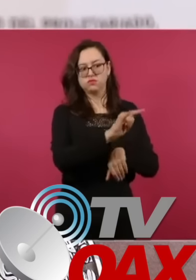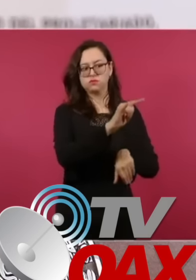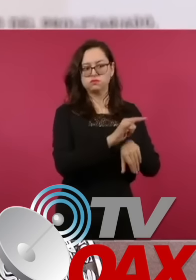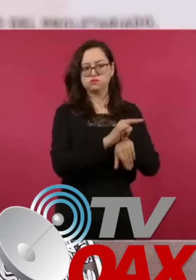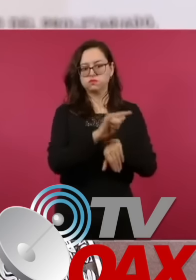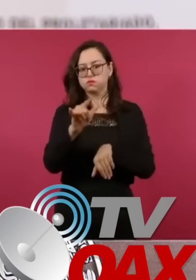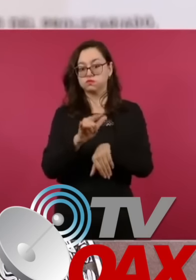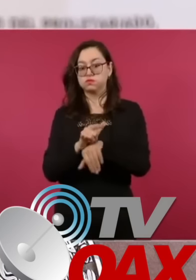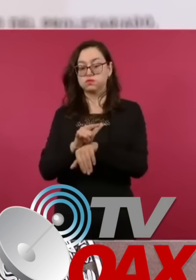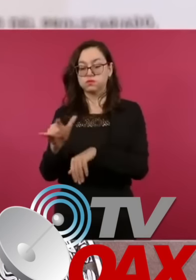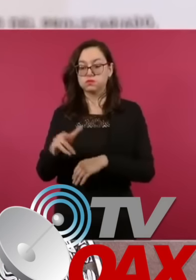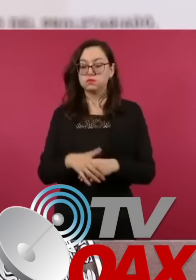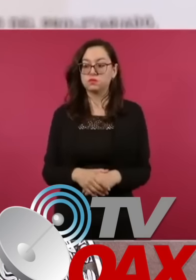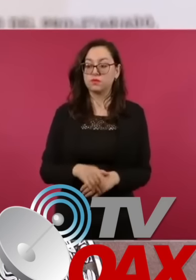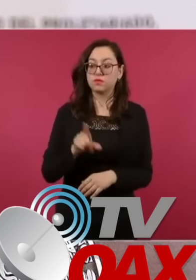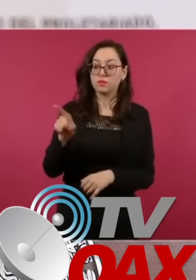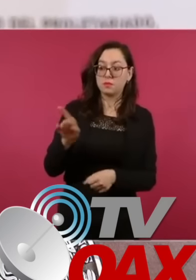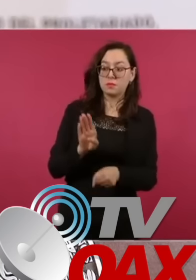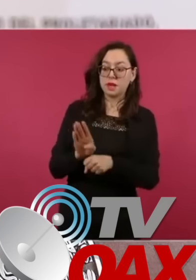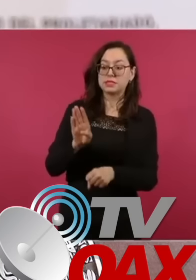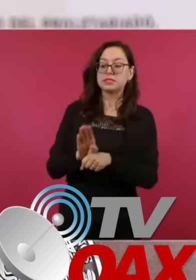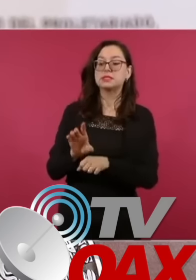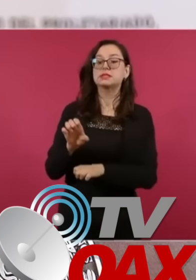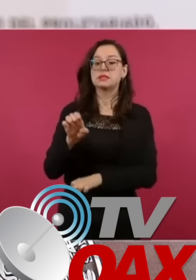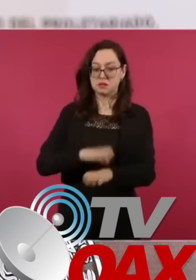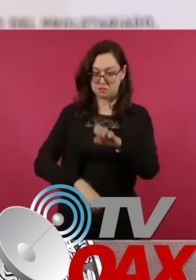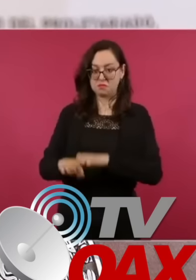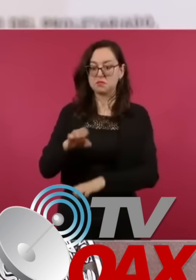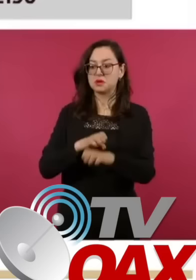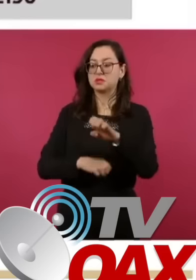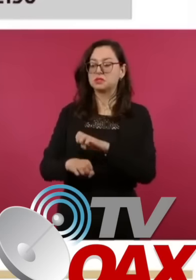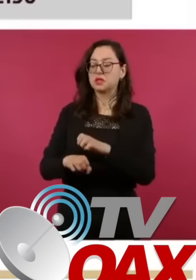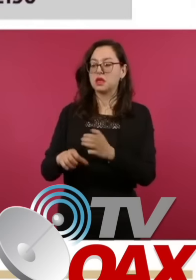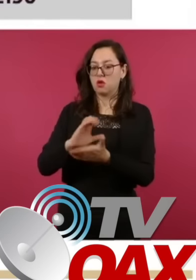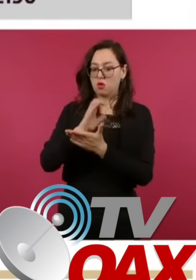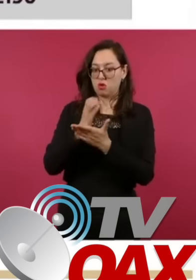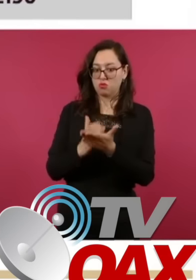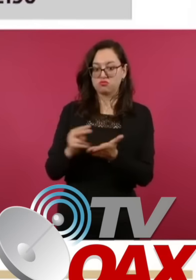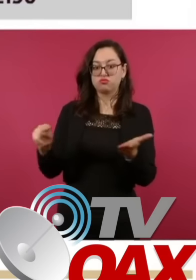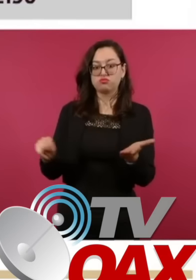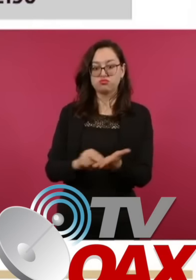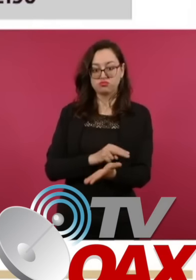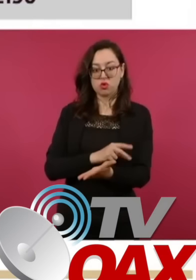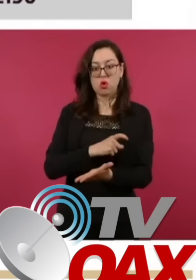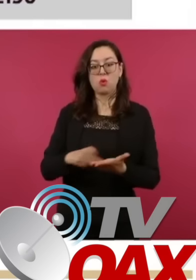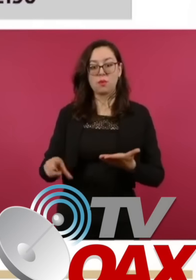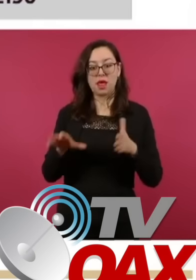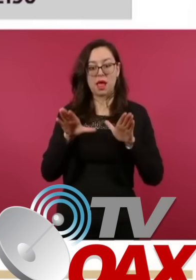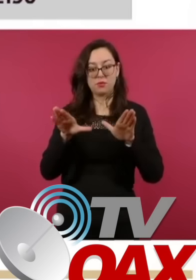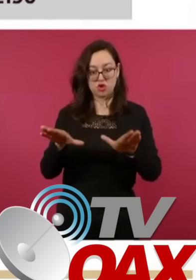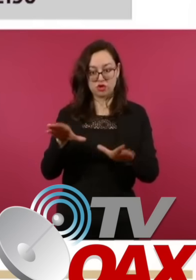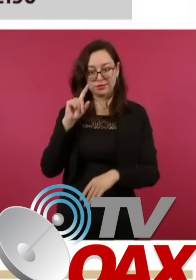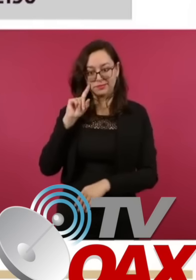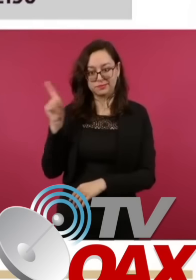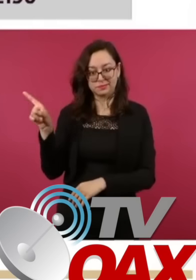la empresa brasileña en braer para la adquisición de 20 aviones E2 con lo cual mexicana se convierte